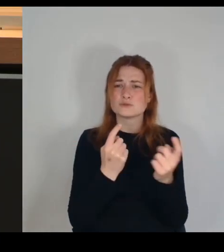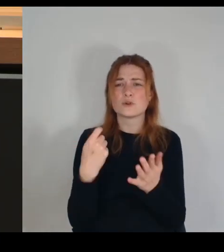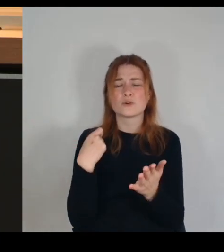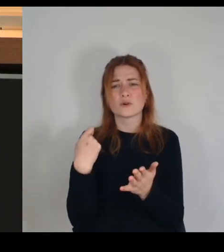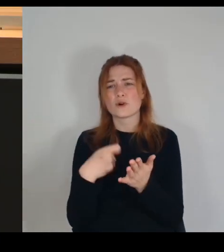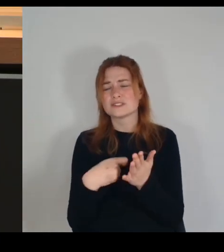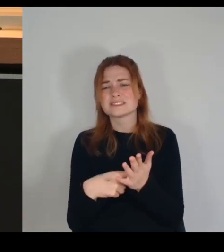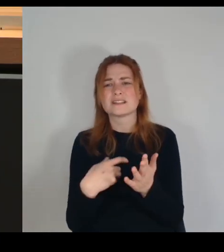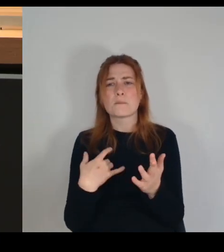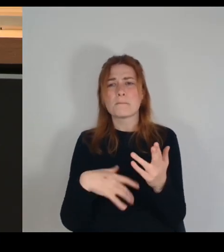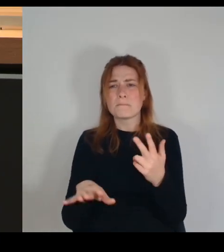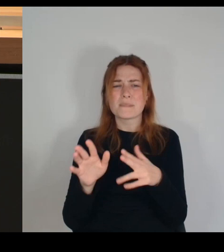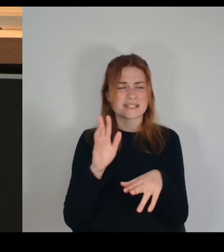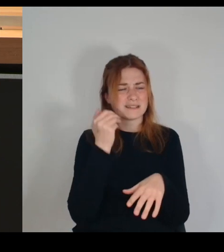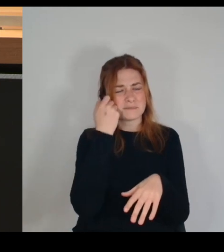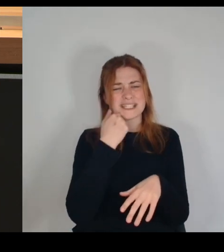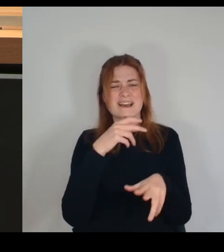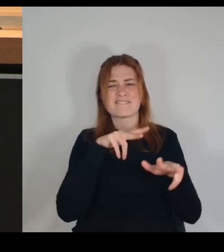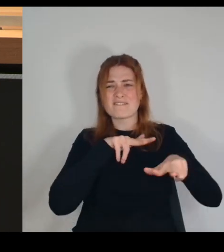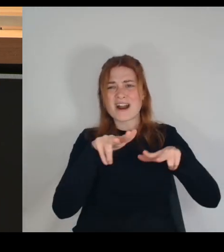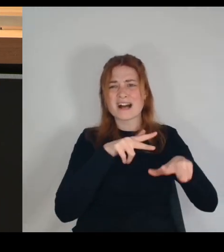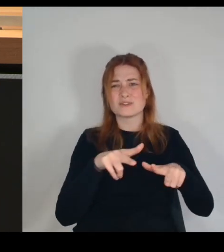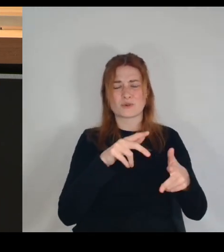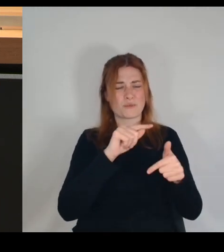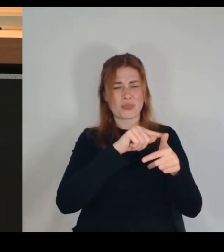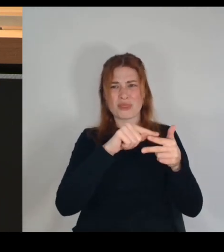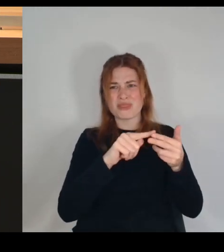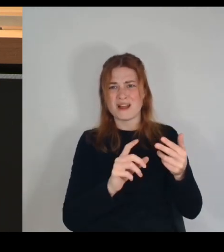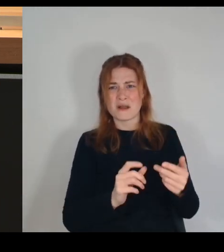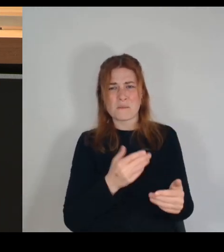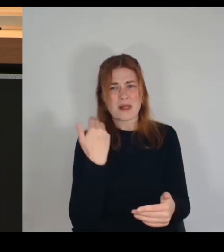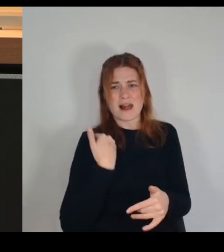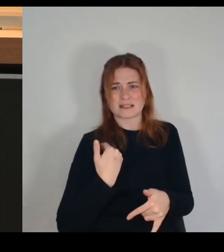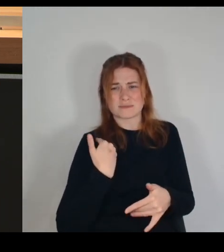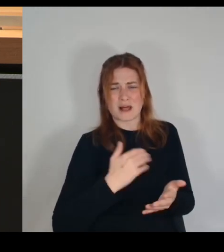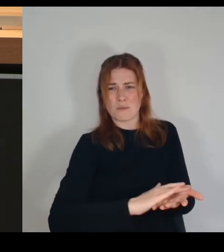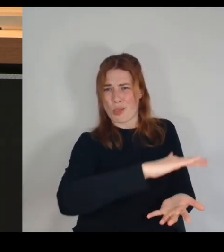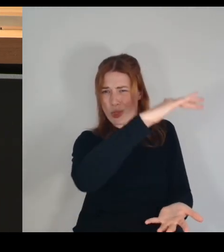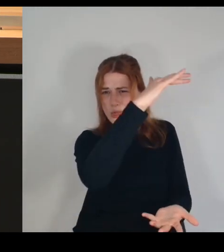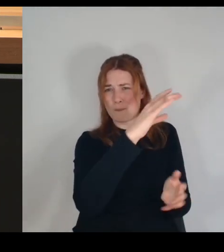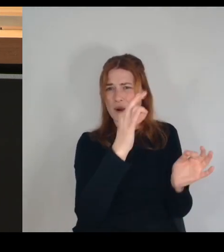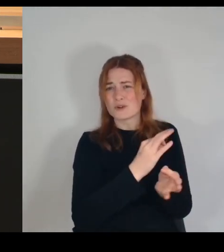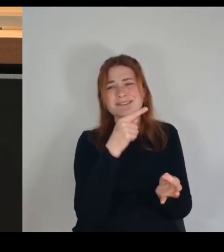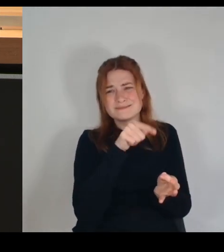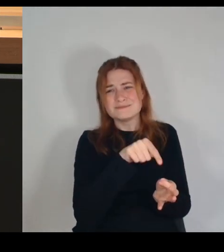Mitarbeiter dort haben sich um die wirklich wichtigen Belange der Bürger zu kümmern. Ein vernünftiges Vergaberecht und die